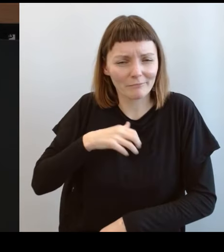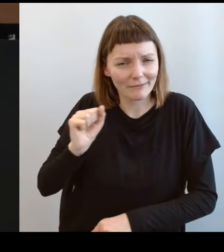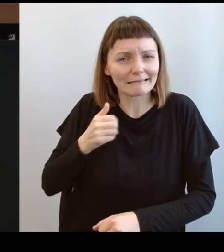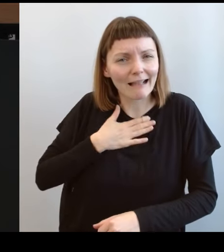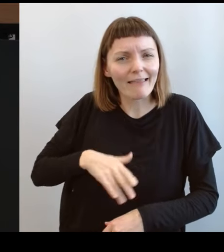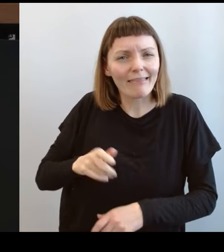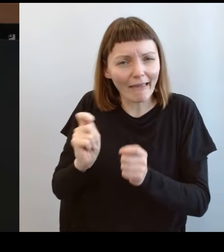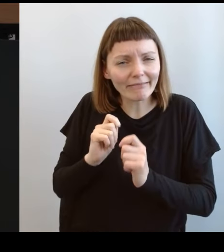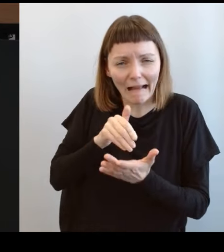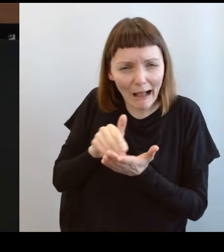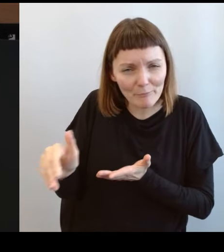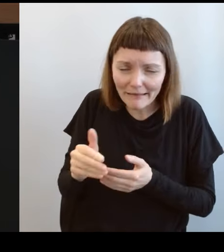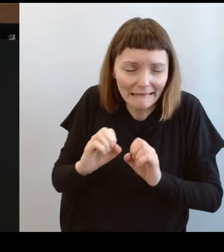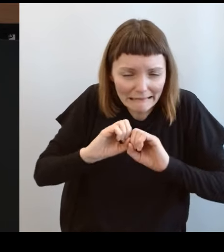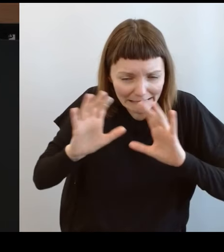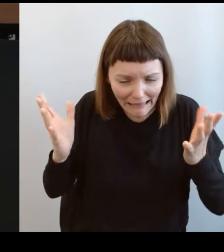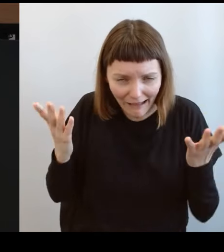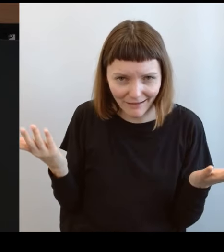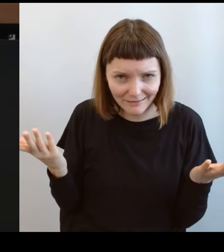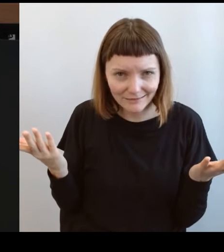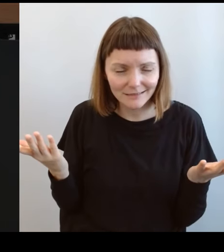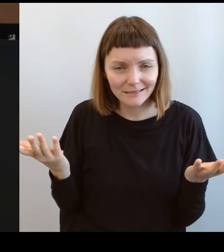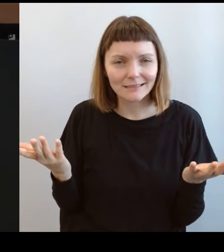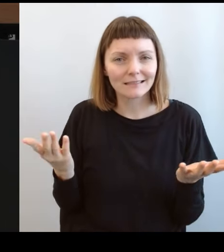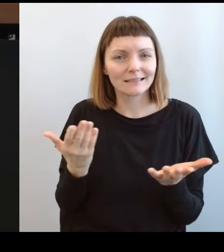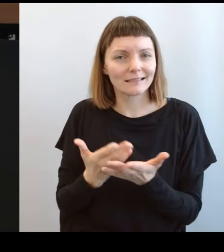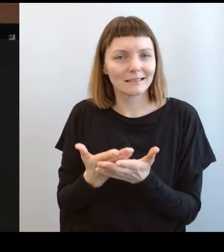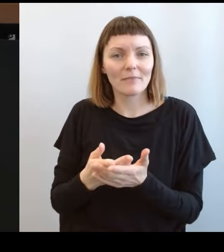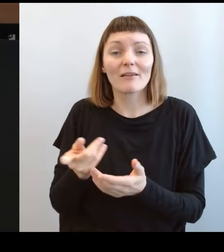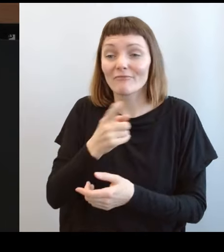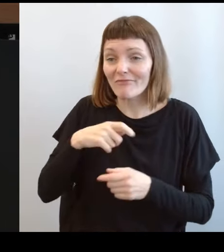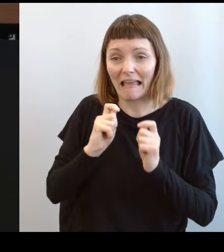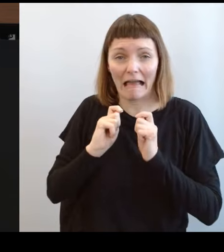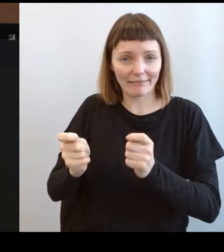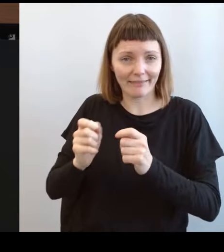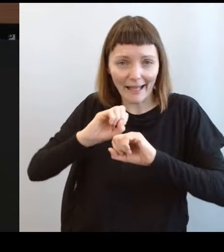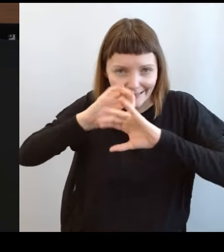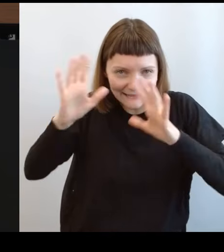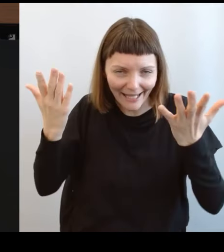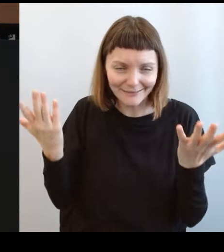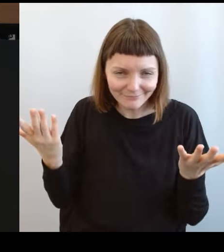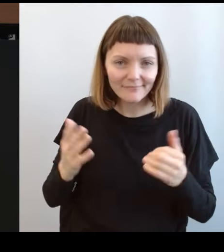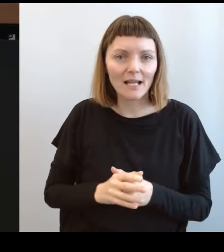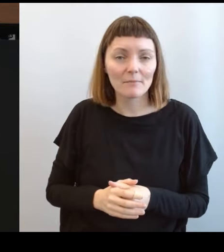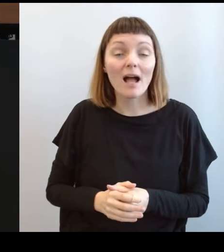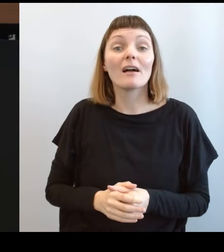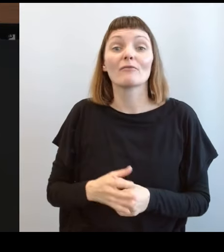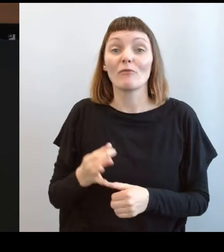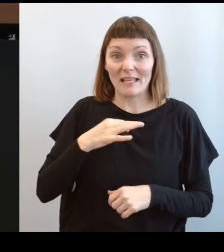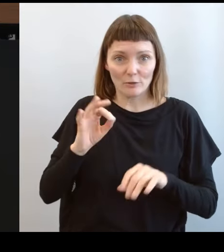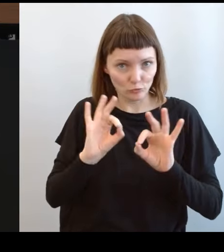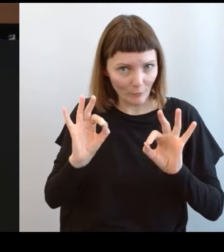wird, der kommt ja von uns. Aber was ich wirklich alarmierend finde, ist insgesamt jetzt mal nach einem halben Jahr Bilanz dieser